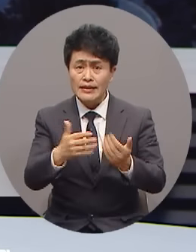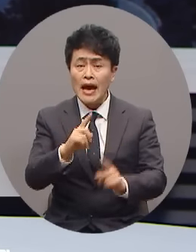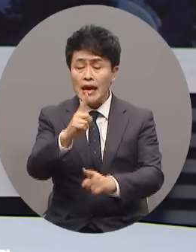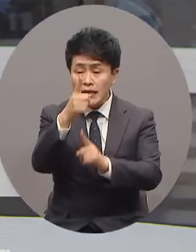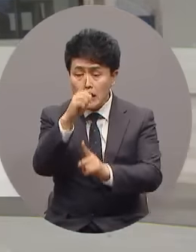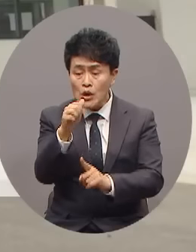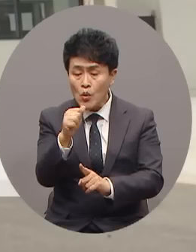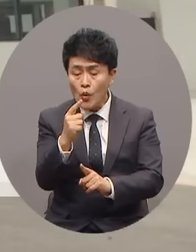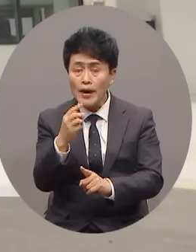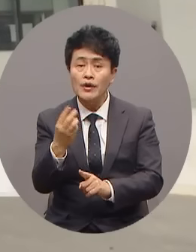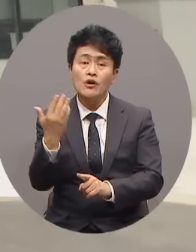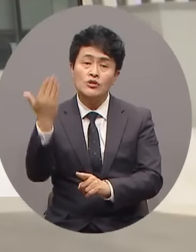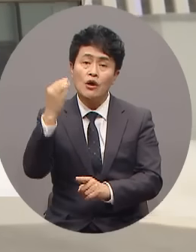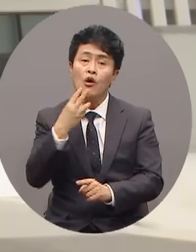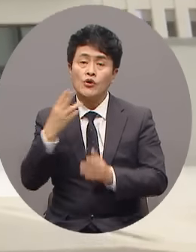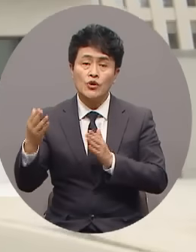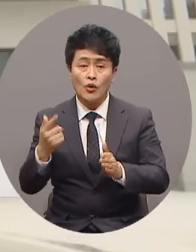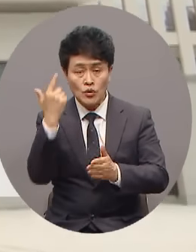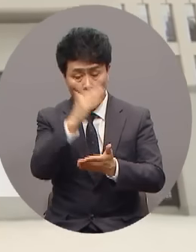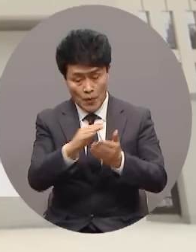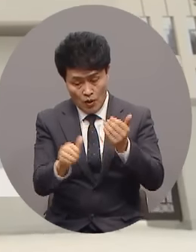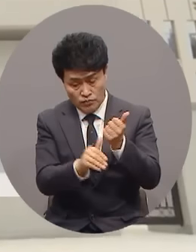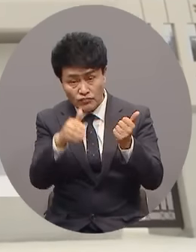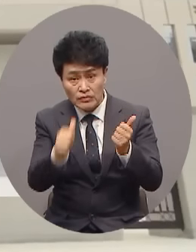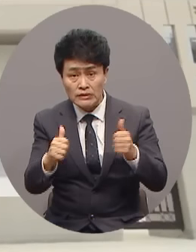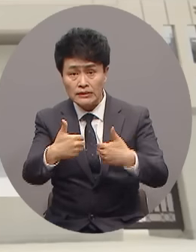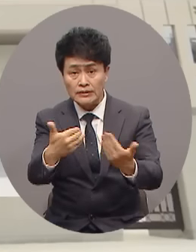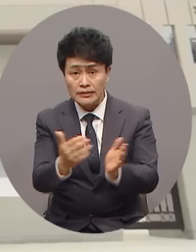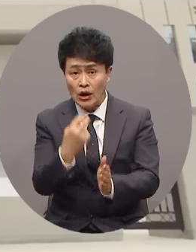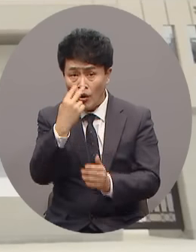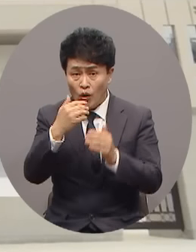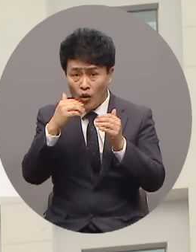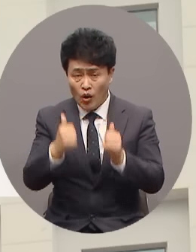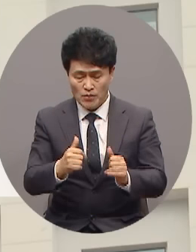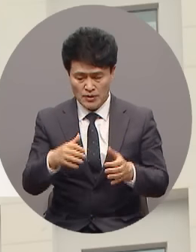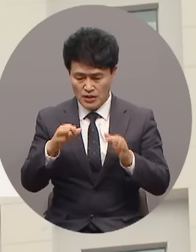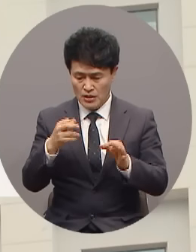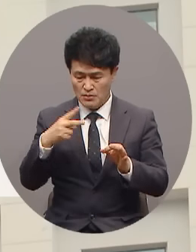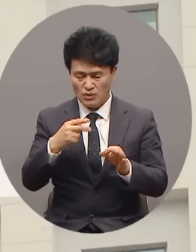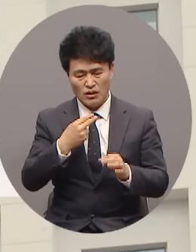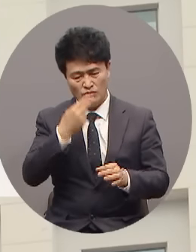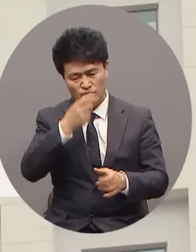쌍방울 그룹 대북 송금 의혹으로 재판을 받고 있는 이화영 경기도 전 평화부지사가